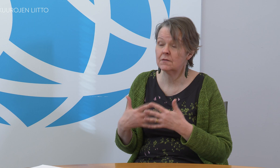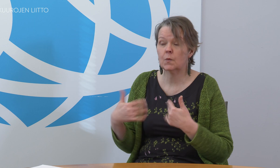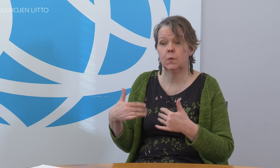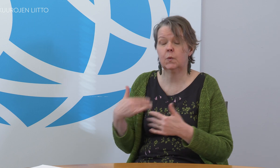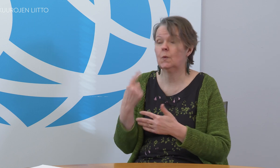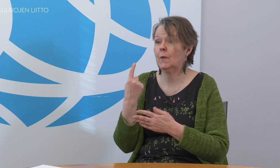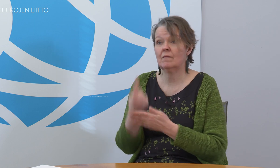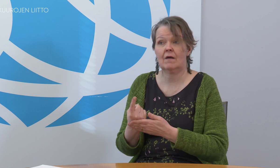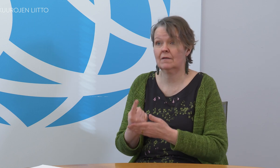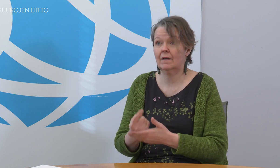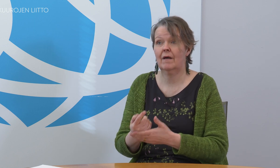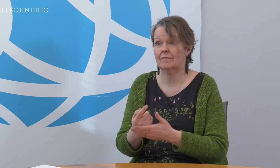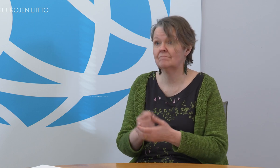Se on äärimmäisen tärkeää.